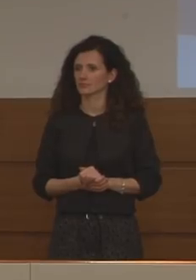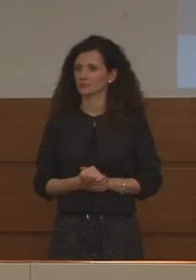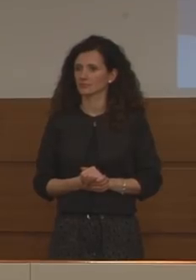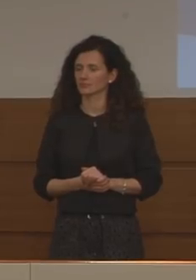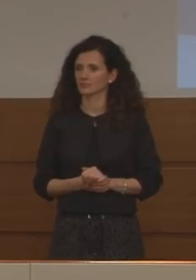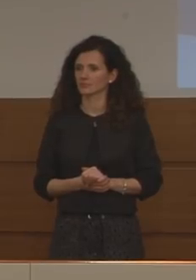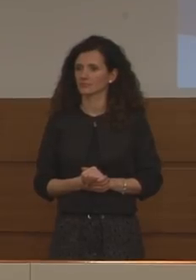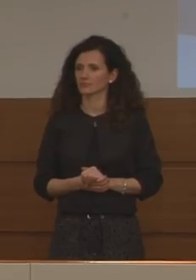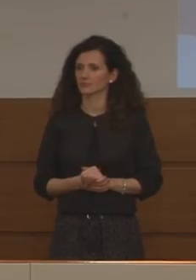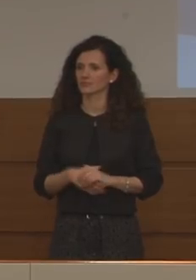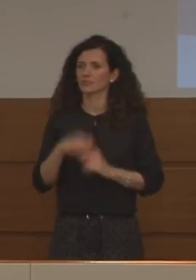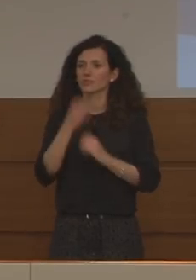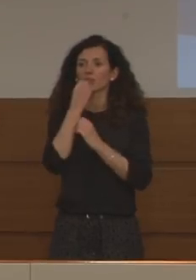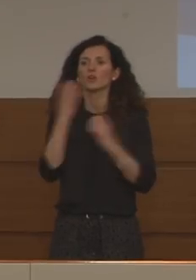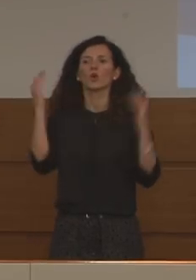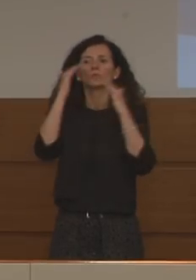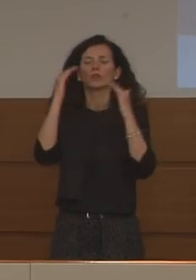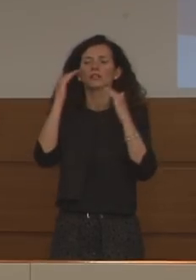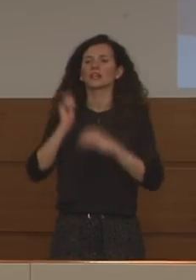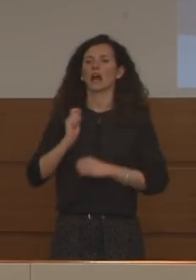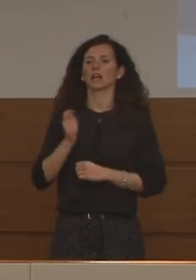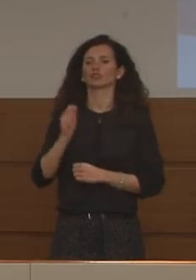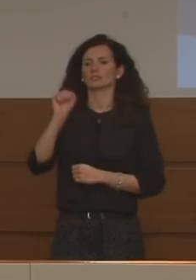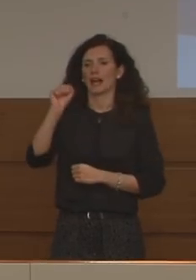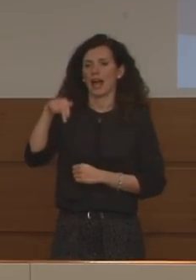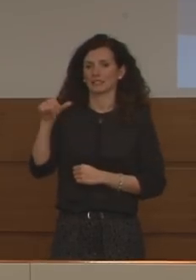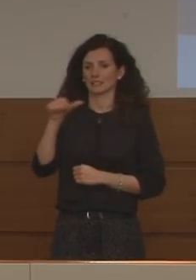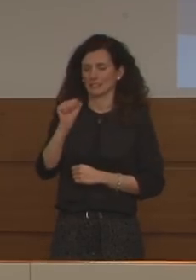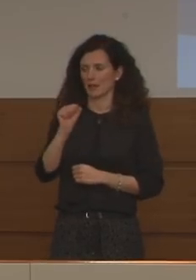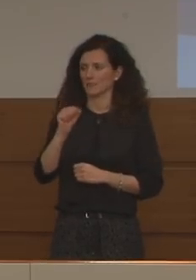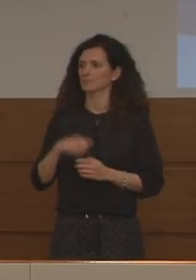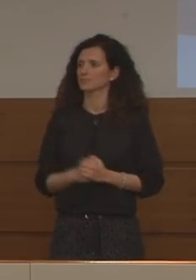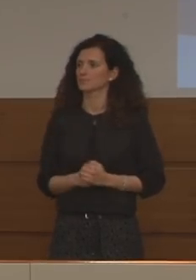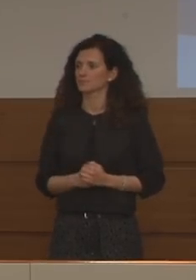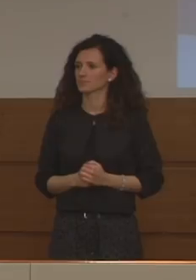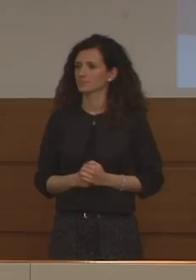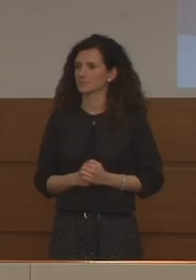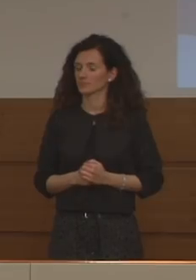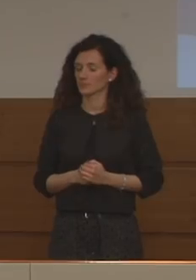Luca Laviola, agenzia ANSA. Oggi, nel secondo giorno consecutivo di